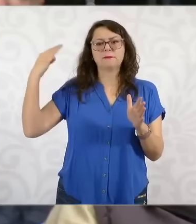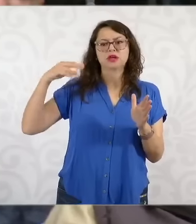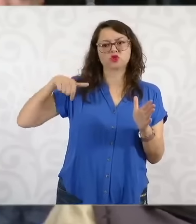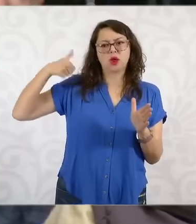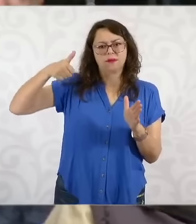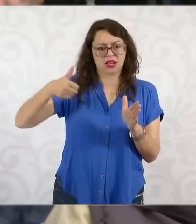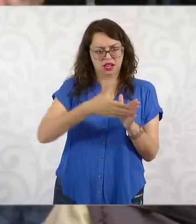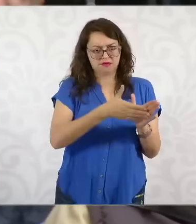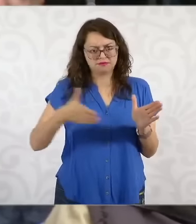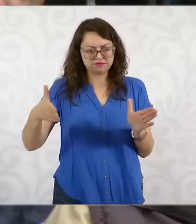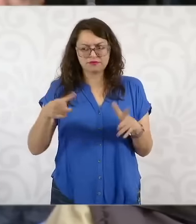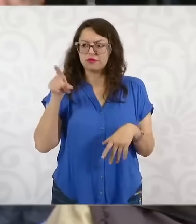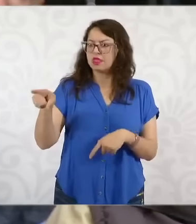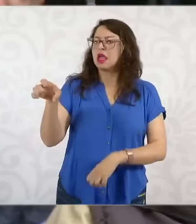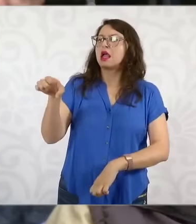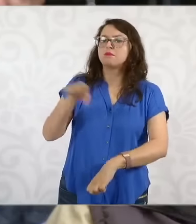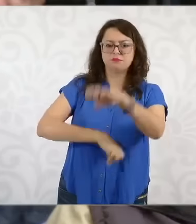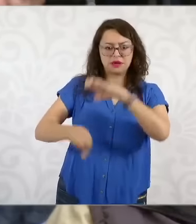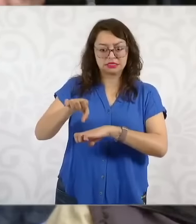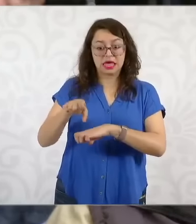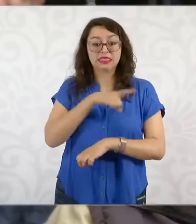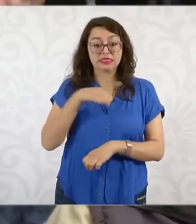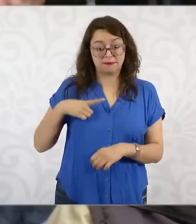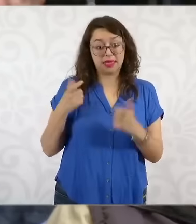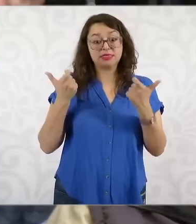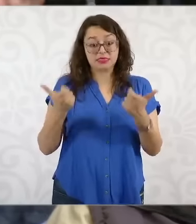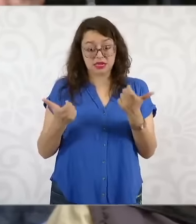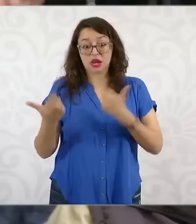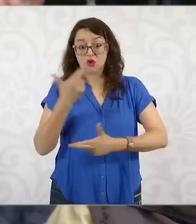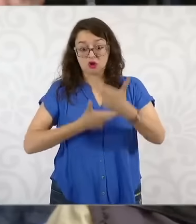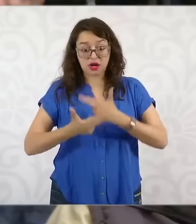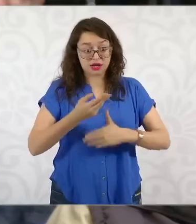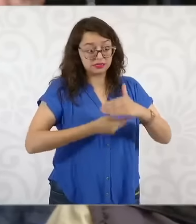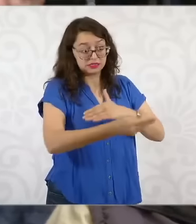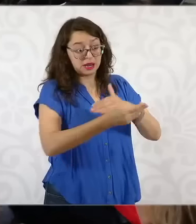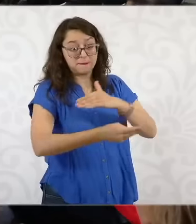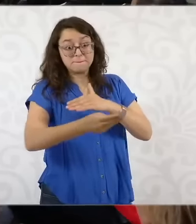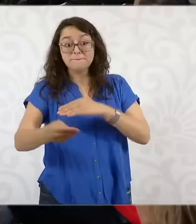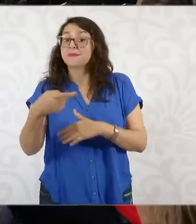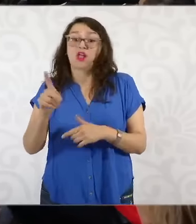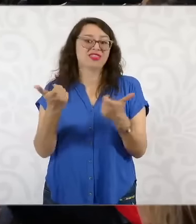la empresa pues ya devolvió este recurso, pero no lo devolvió en dinero en efectivo,